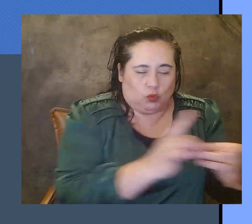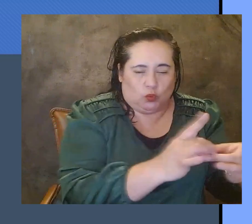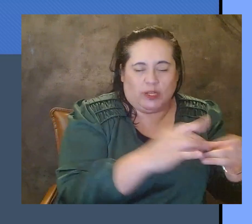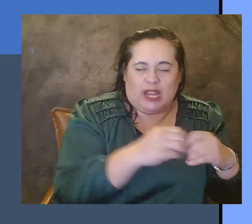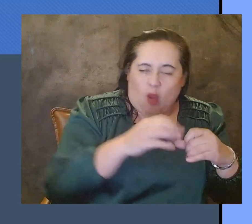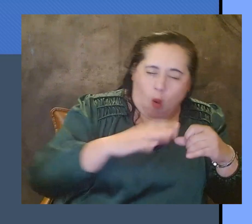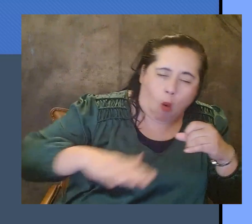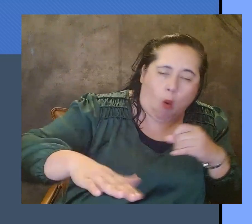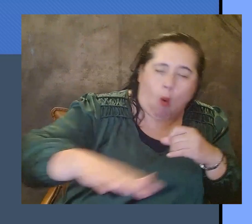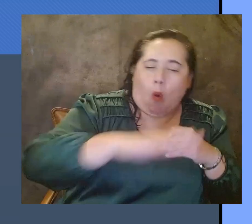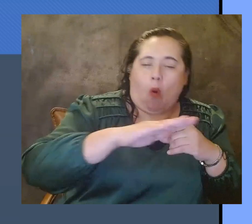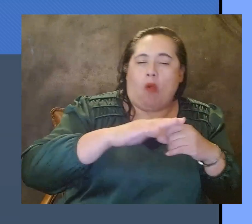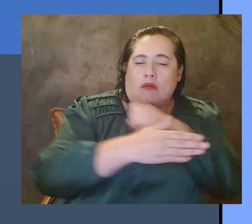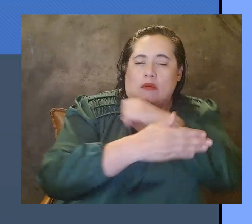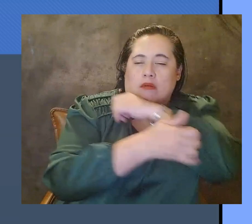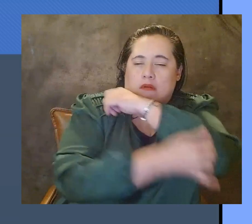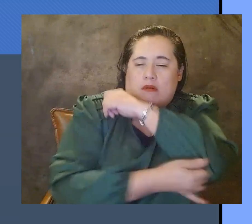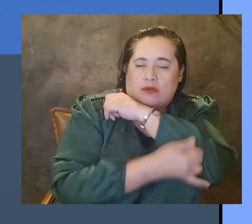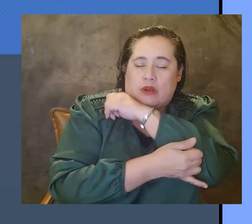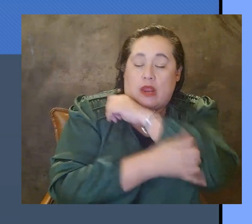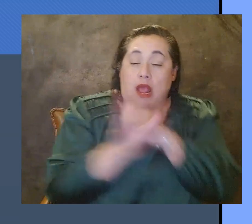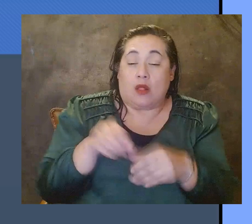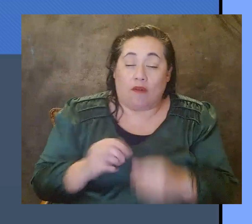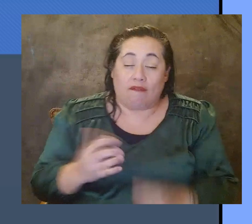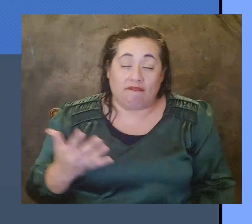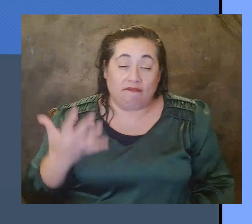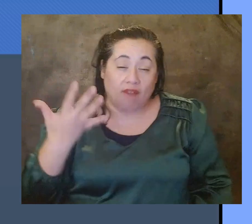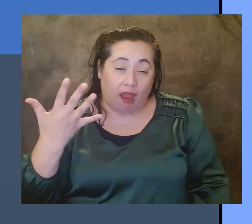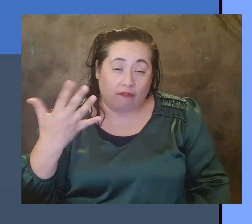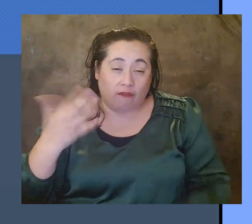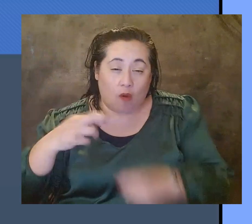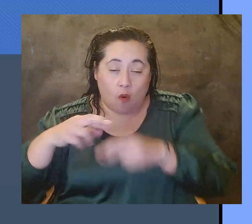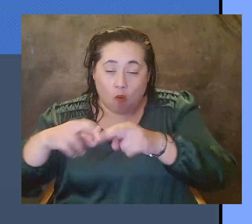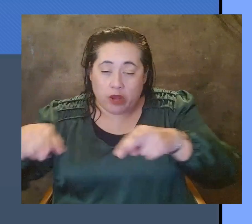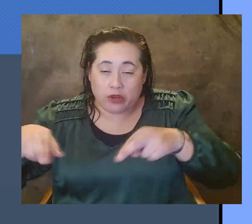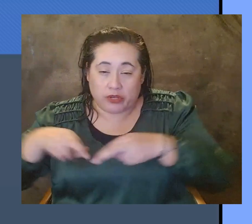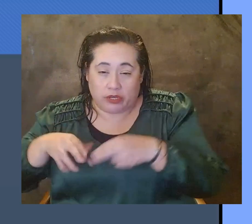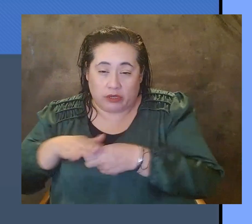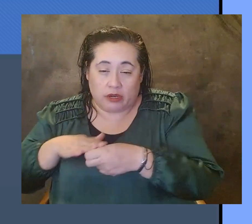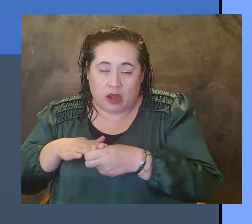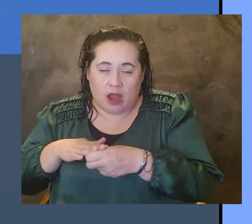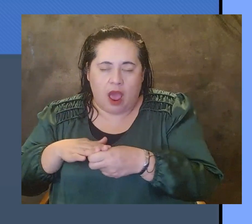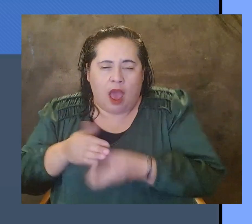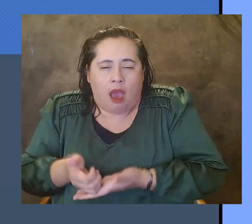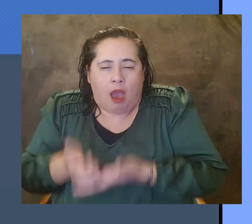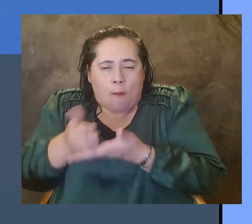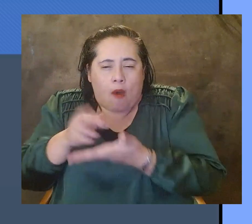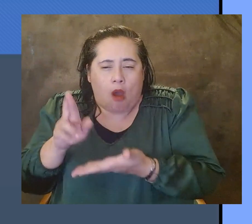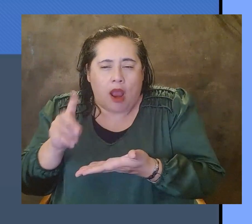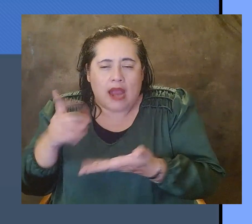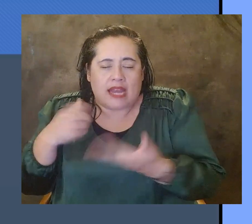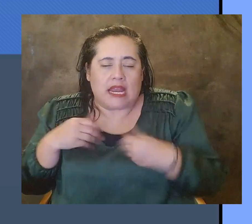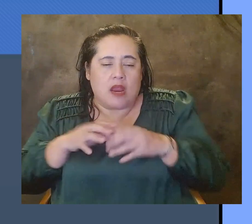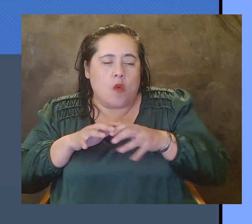incluyen cinco regiones qué ayuda hay de tener un alcance en la profesión e ...